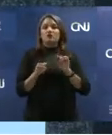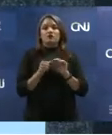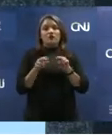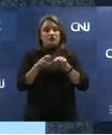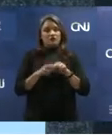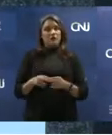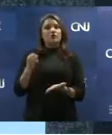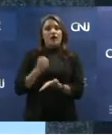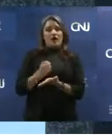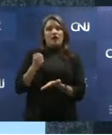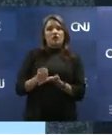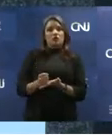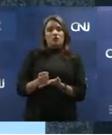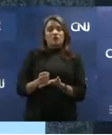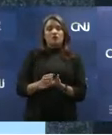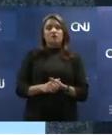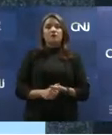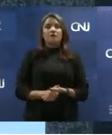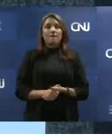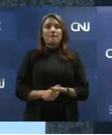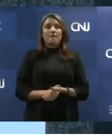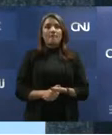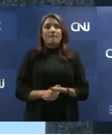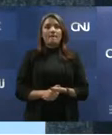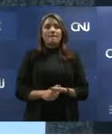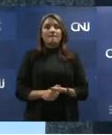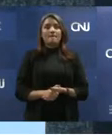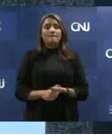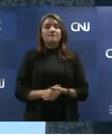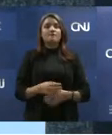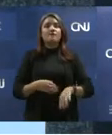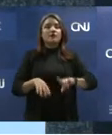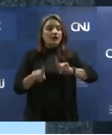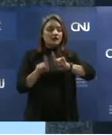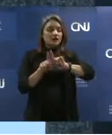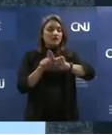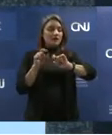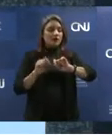Em face da laicidade do Estado e do pluralismo político em que se assenta